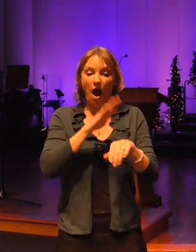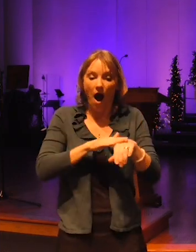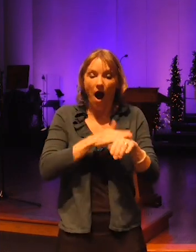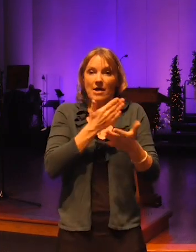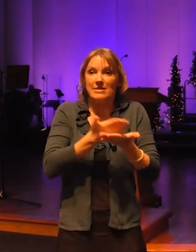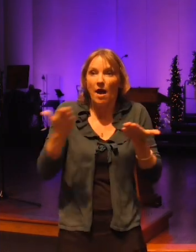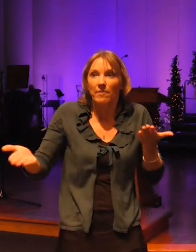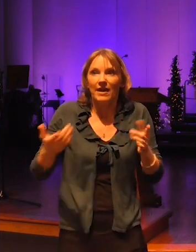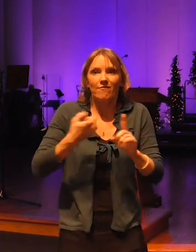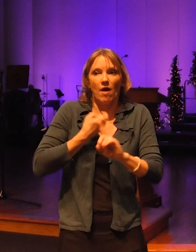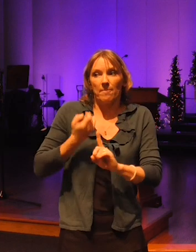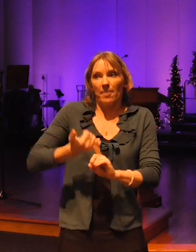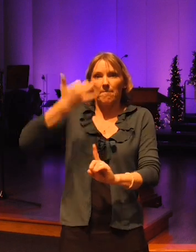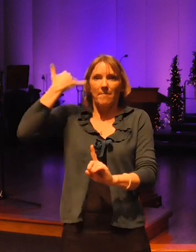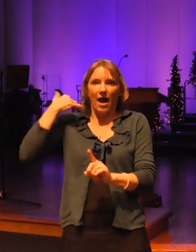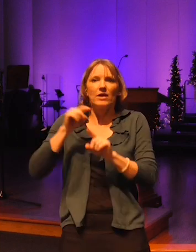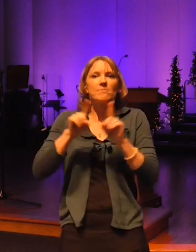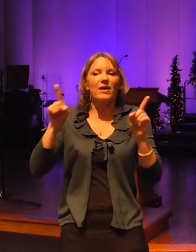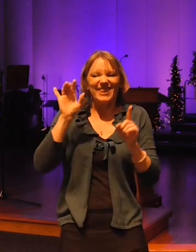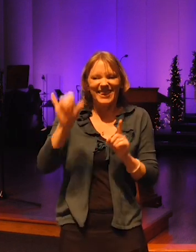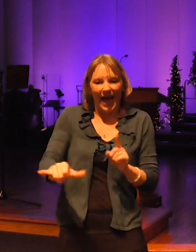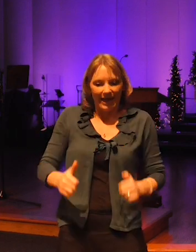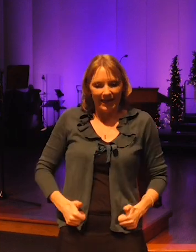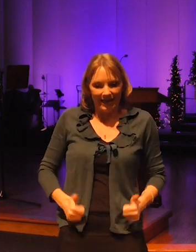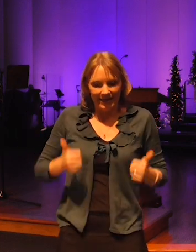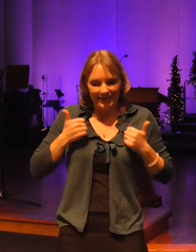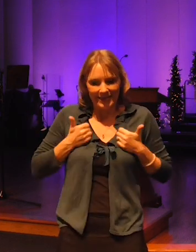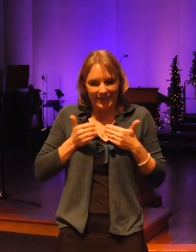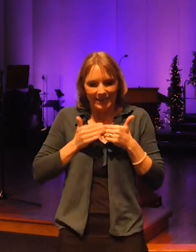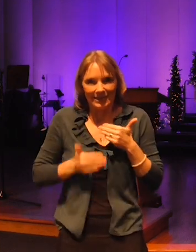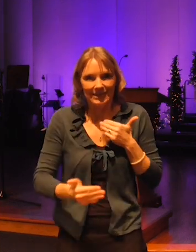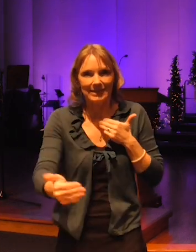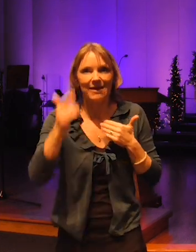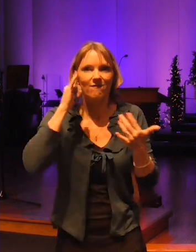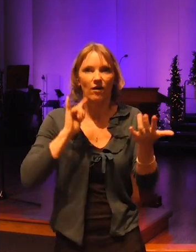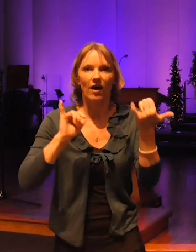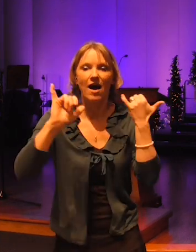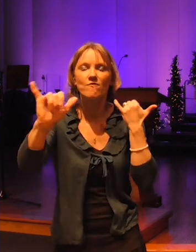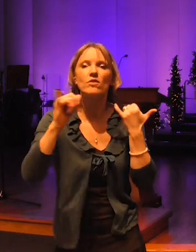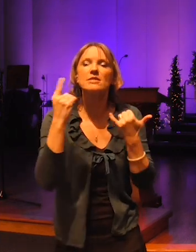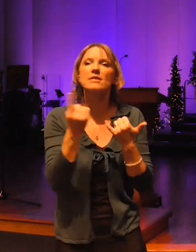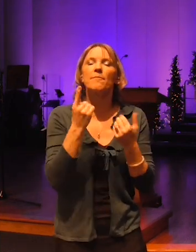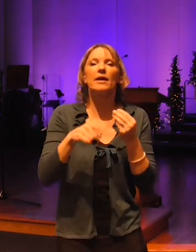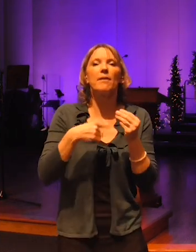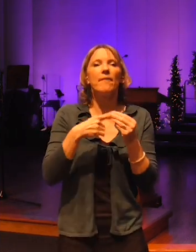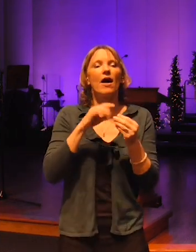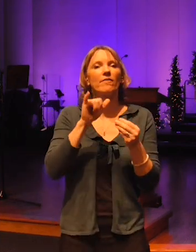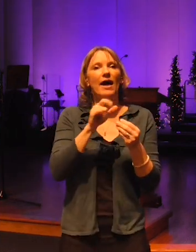existe para siempre y hay algo en esa Quietud que centra esa música en nuestro corazón